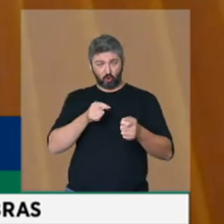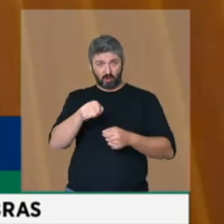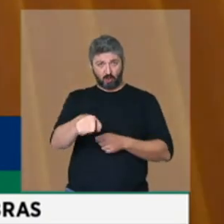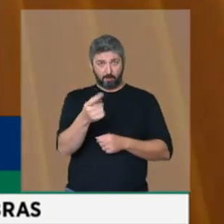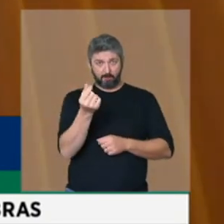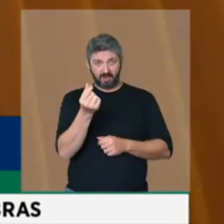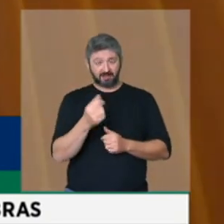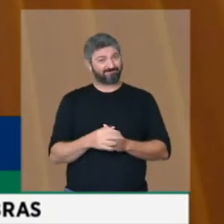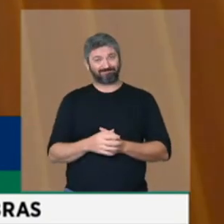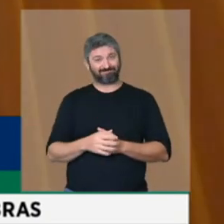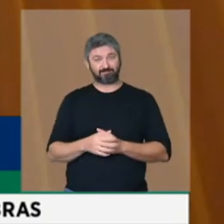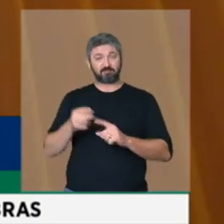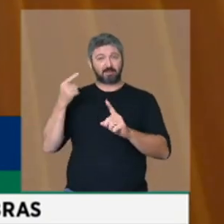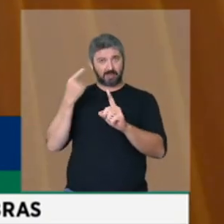DE TRANSMISSÃO TERÃO O PODER DE CHANTAGEAR O POVO